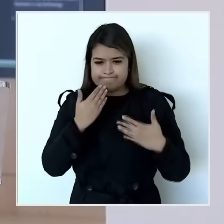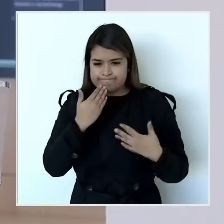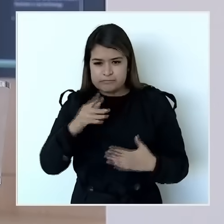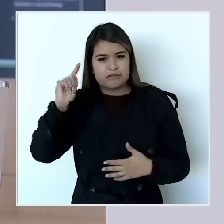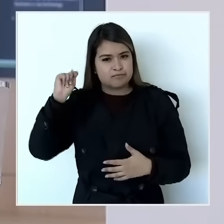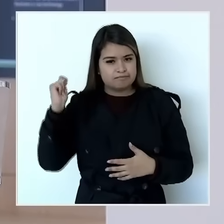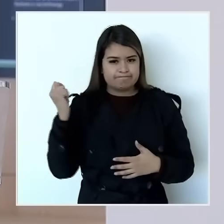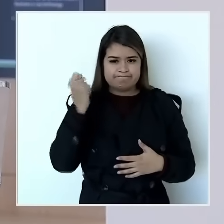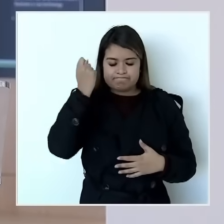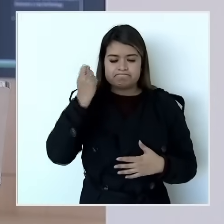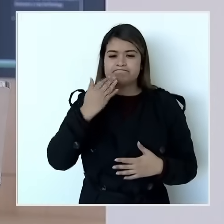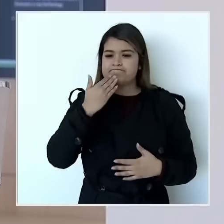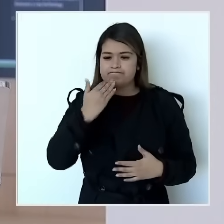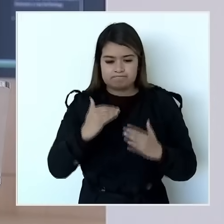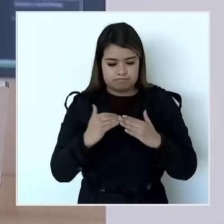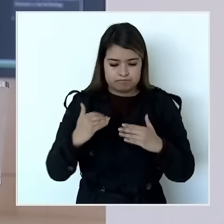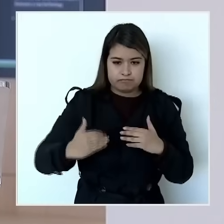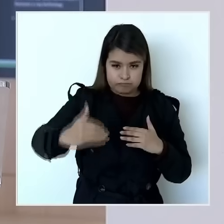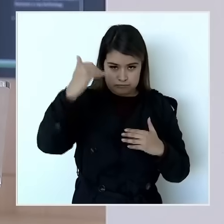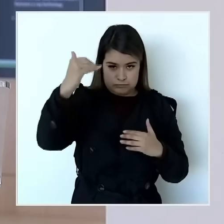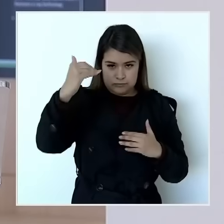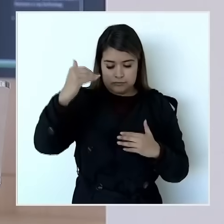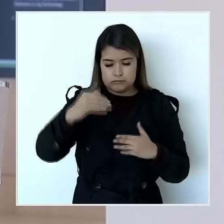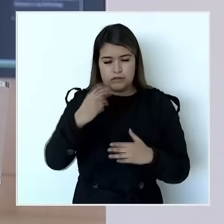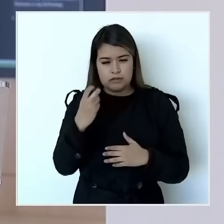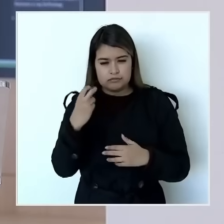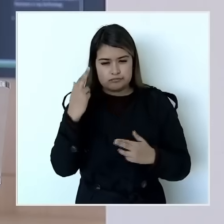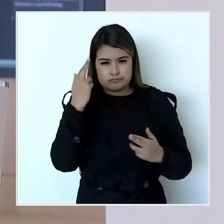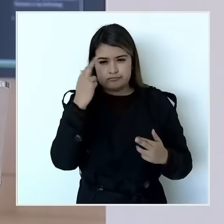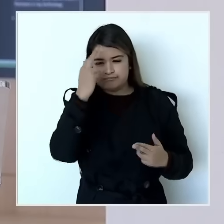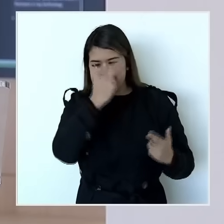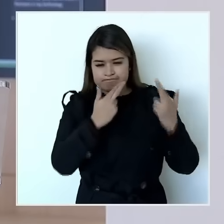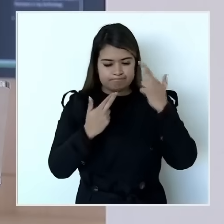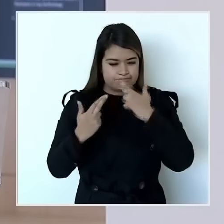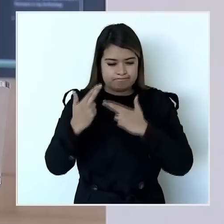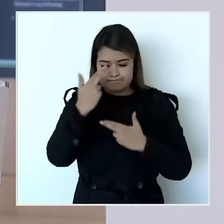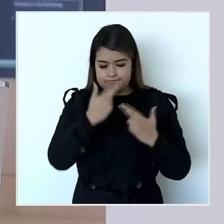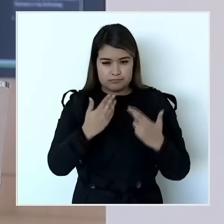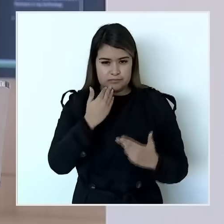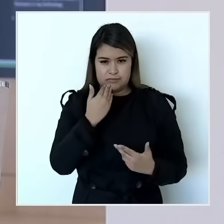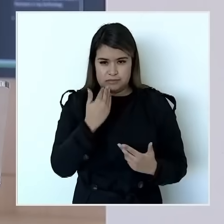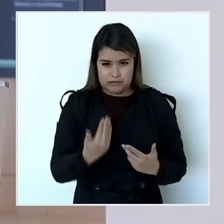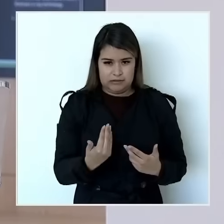laboratorios móviles de hidrocarburos y equipos de rayos X móviles y ferroviarios,